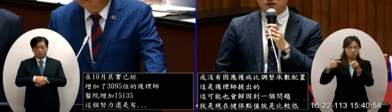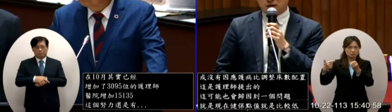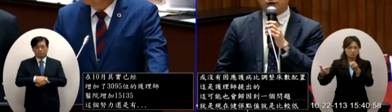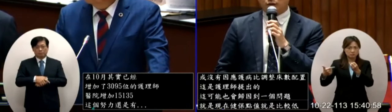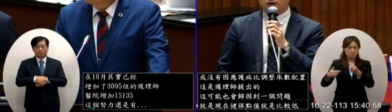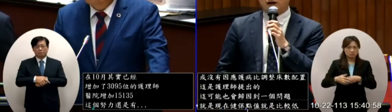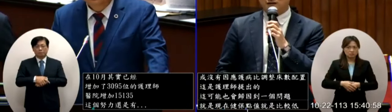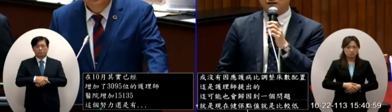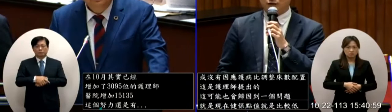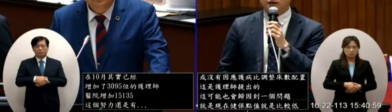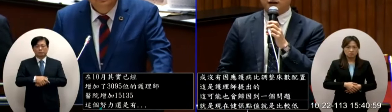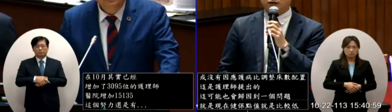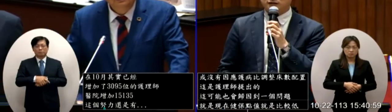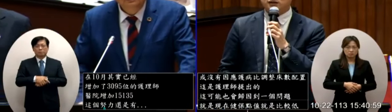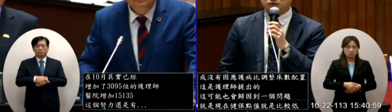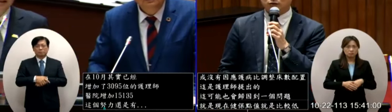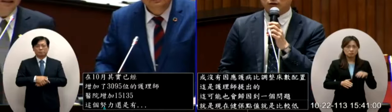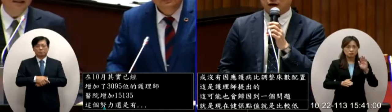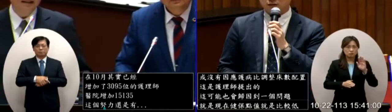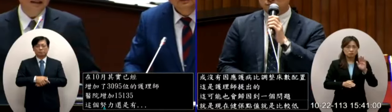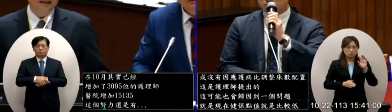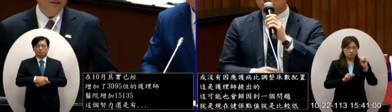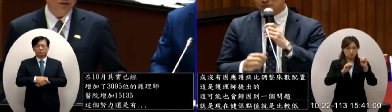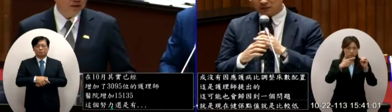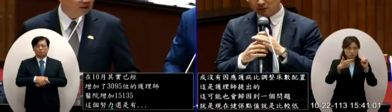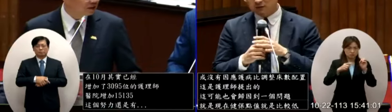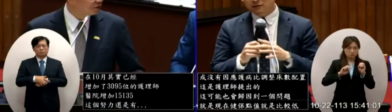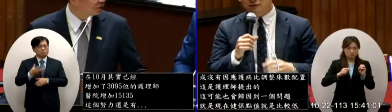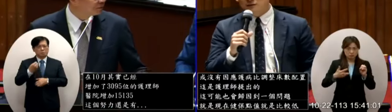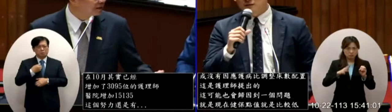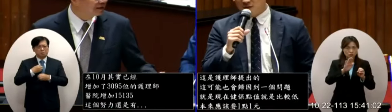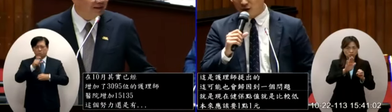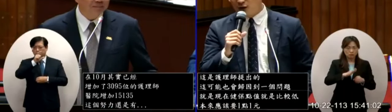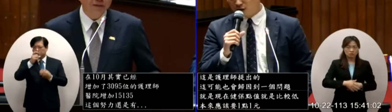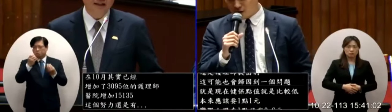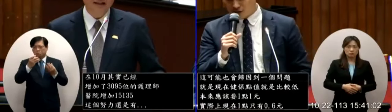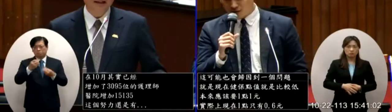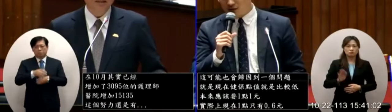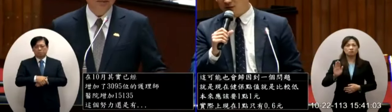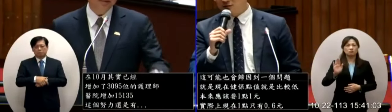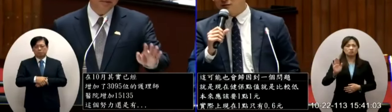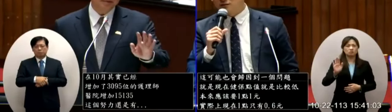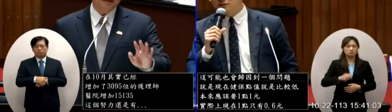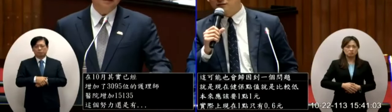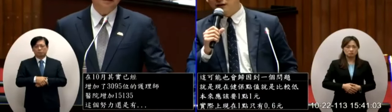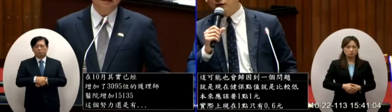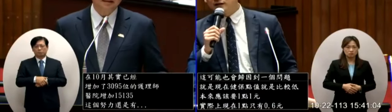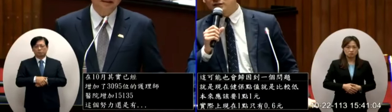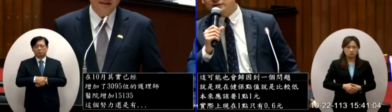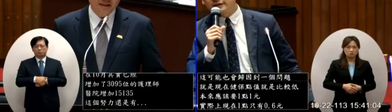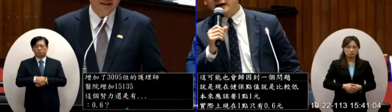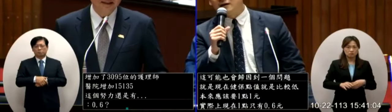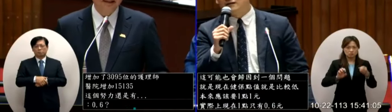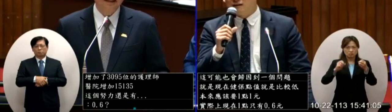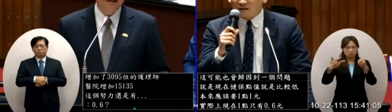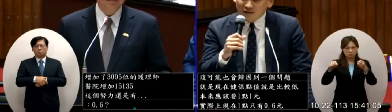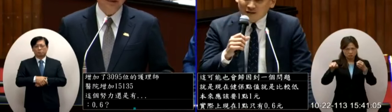0.6元啊 也有0.6、0.7都有啊 怎麼會有0.6元 有有有 也有0.7的啦